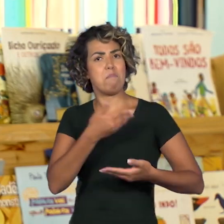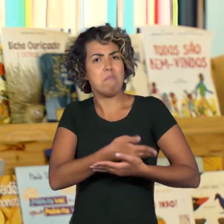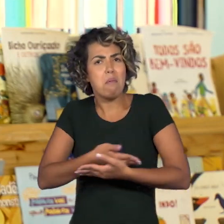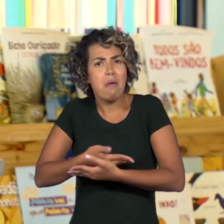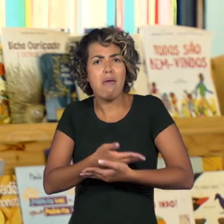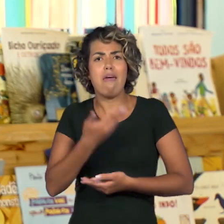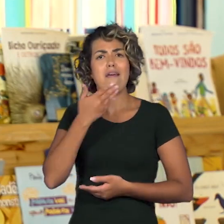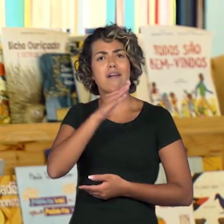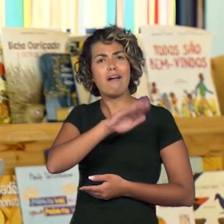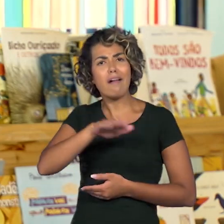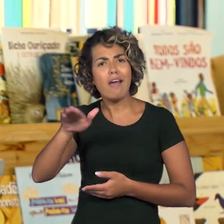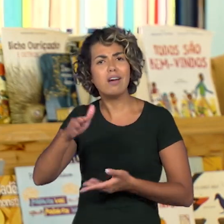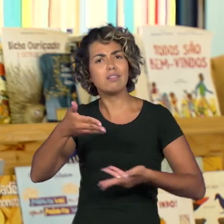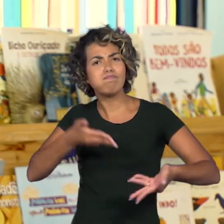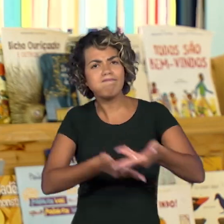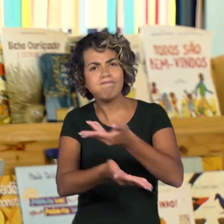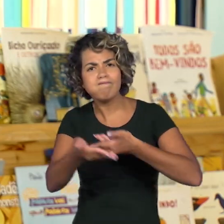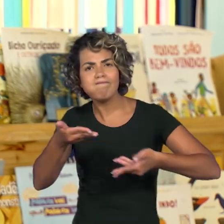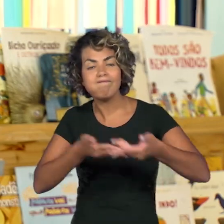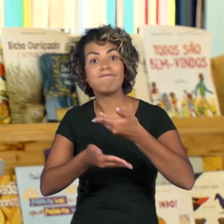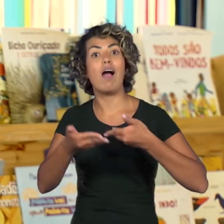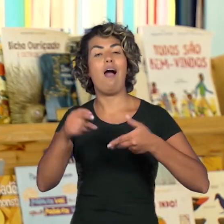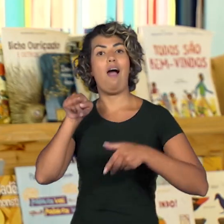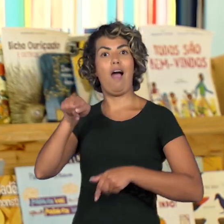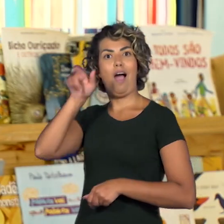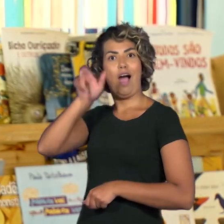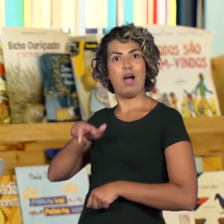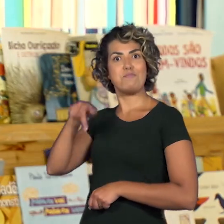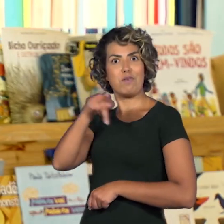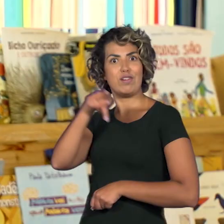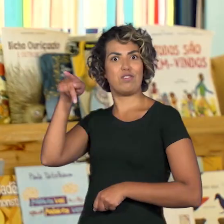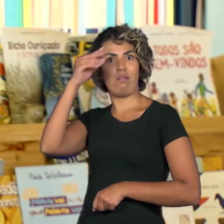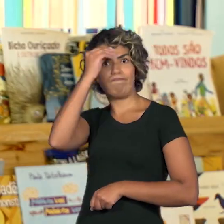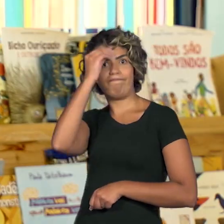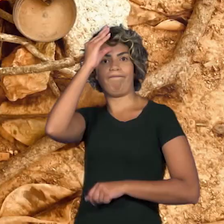E GARANTEM REFLEXÃO E O AVANÇO DA PROFISSIONALIDADE DOCENTE.